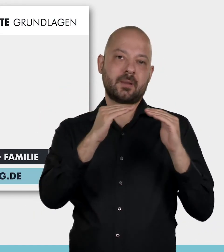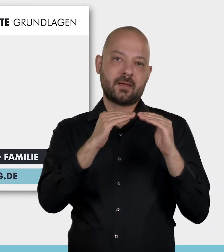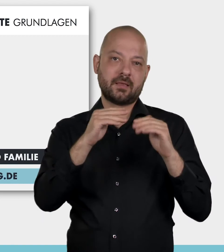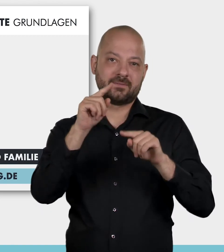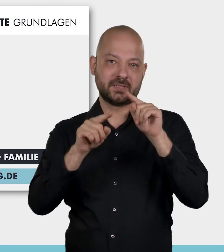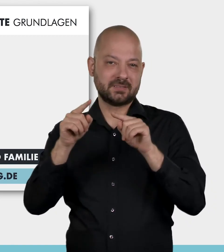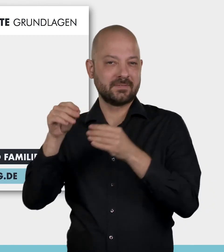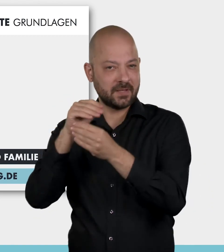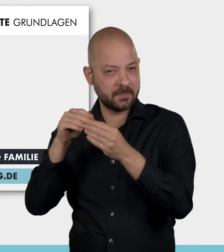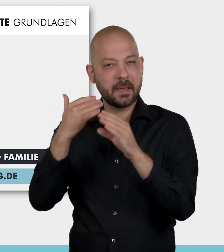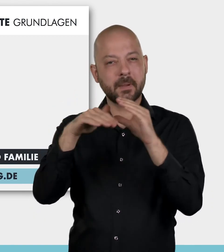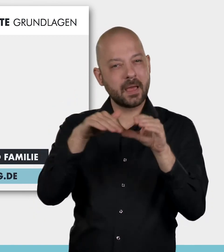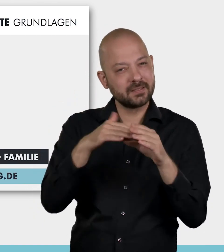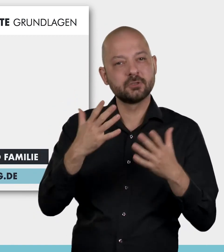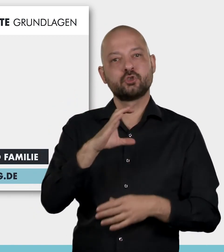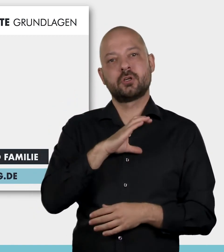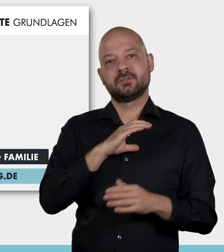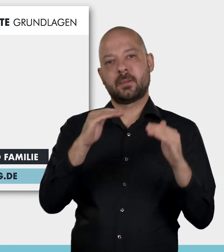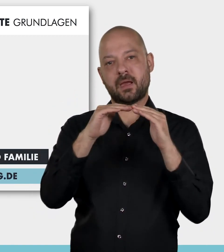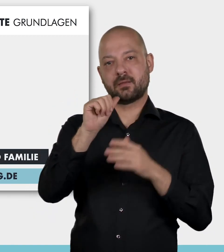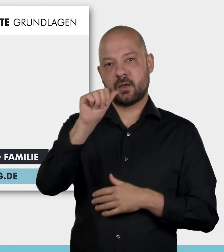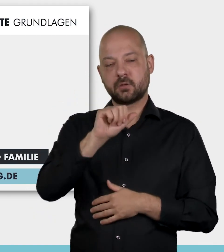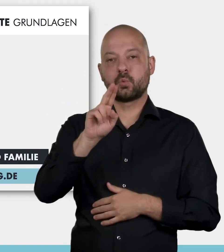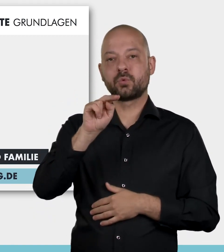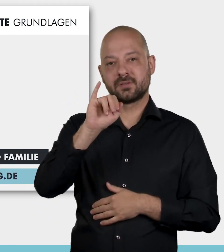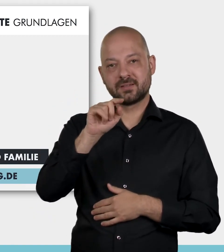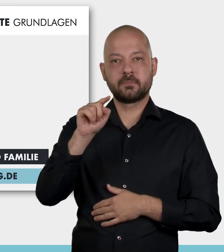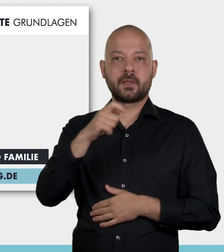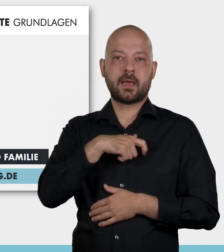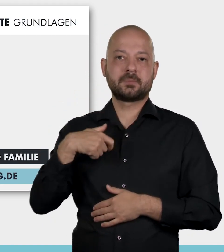unter chancengleichheit@uni-leipzig.de